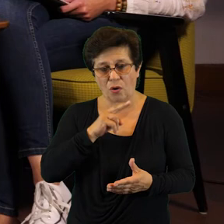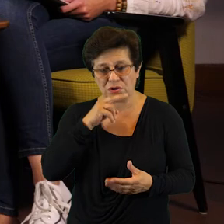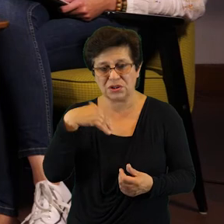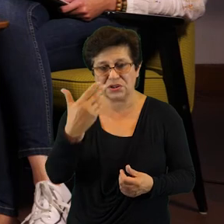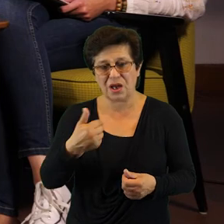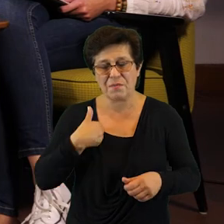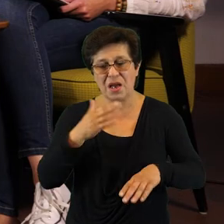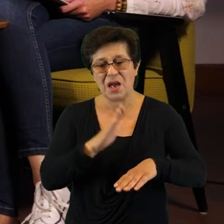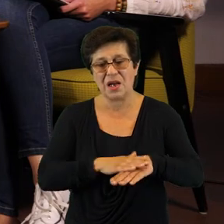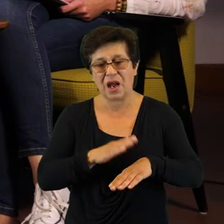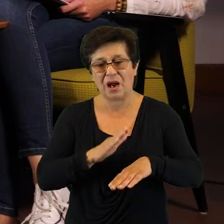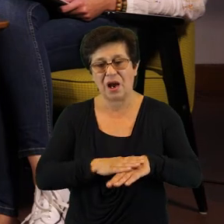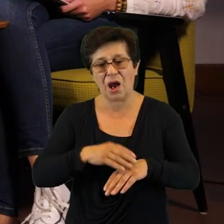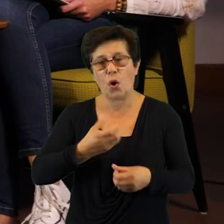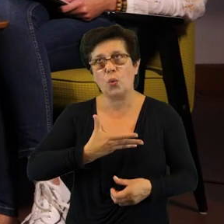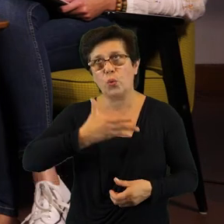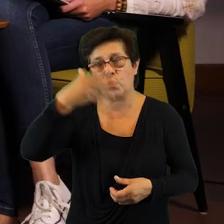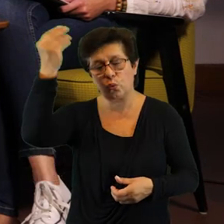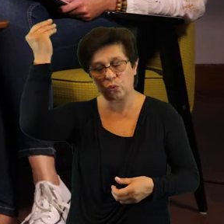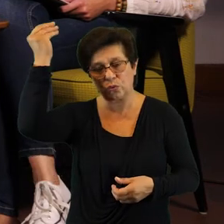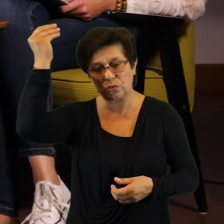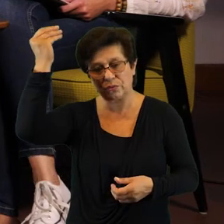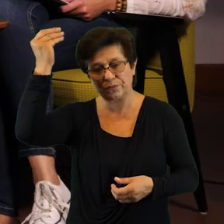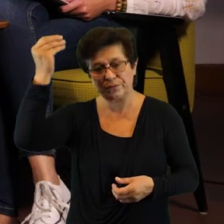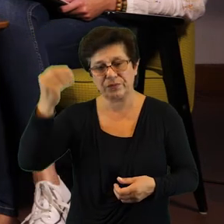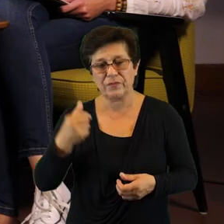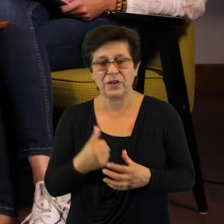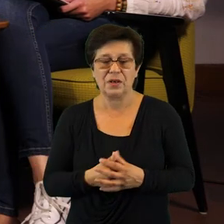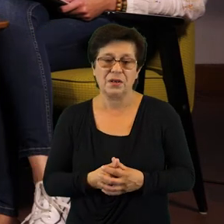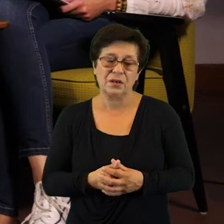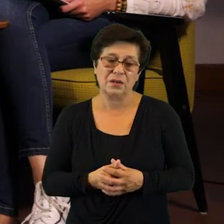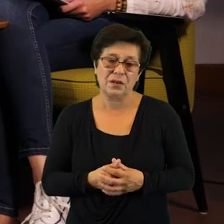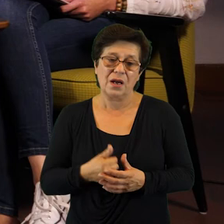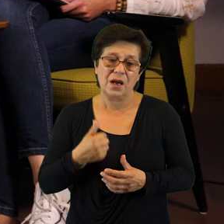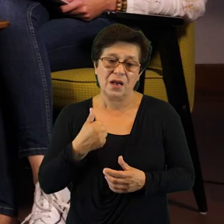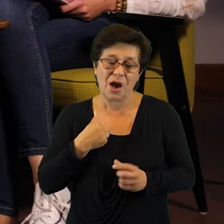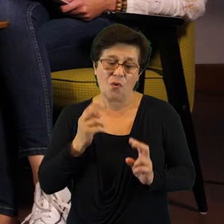I tego nie chcę komentować, ale ponieważ ja uważam, że rację miał mój imiennik,